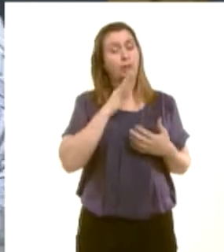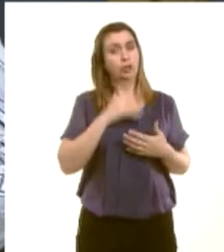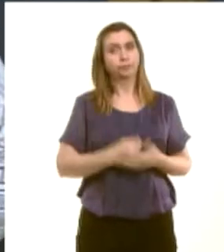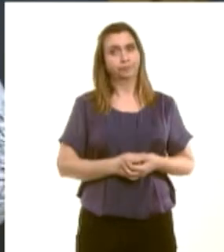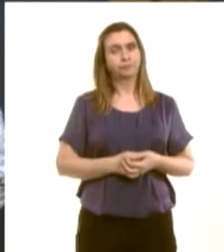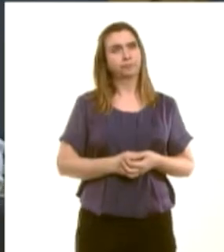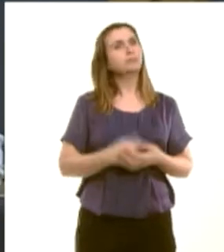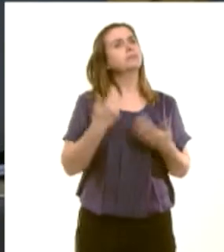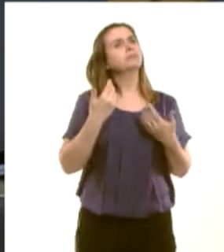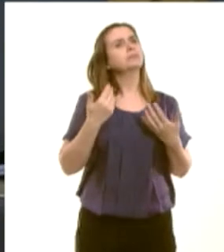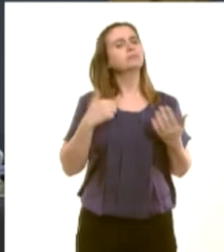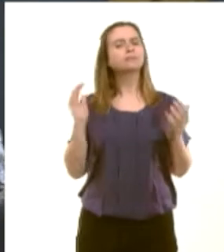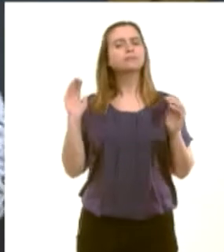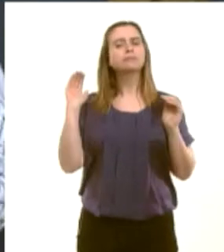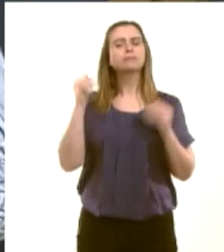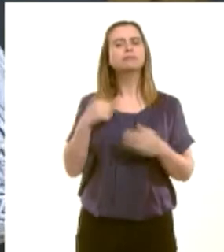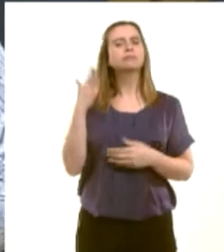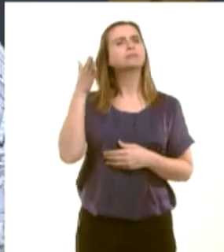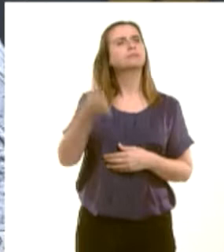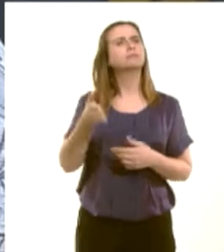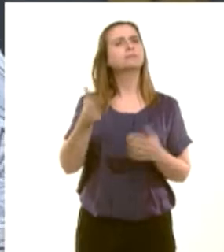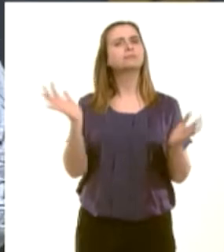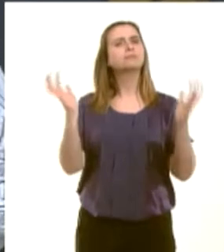iawn, ac yn rhoi cyfeiriad pwysig iír gwaith newydd yma, o ran cynllunio iechyd yn y canolbarth.